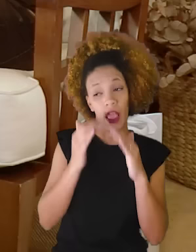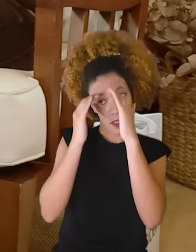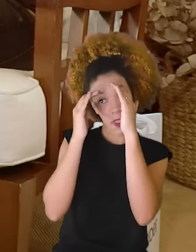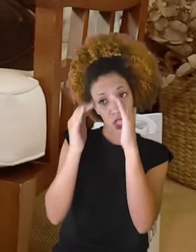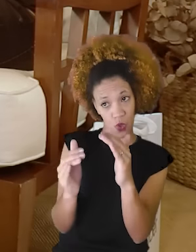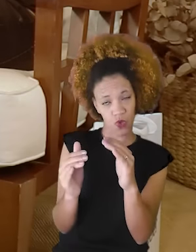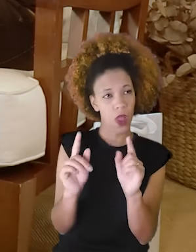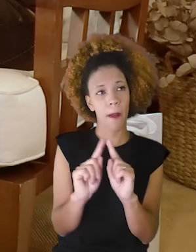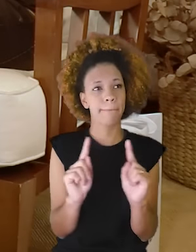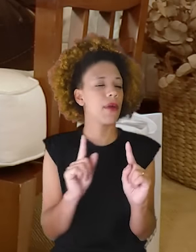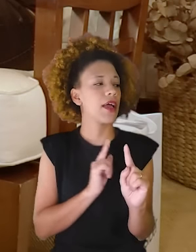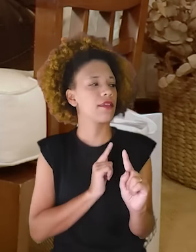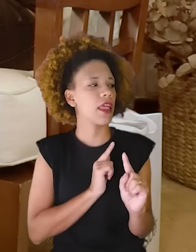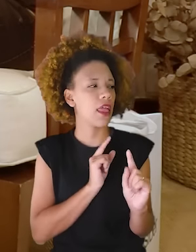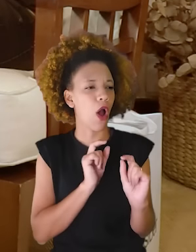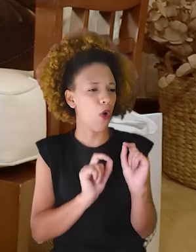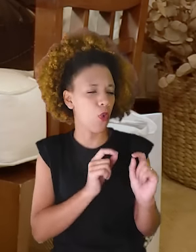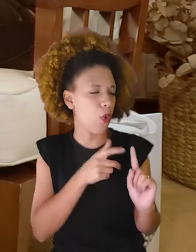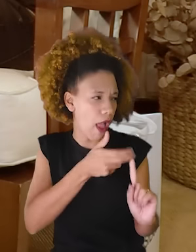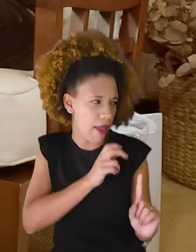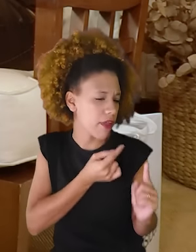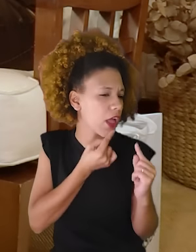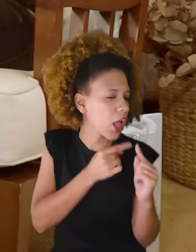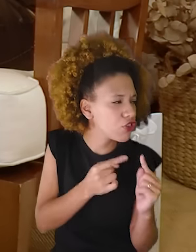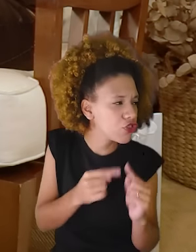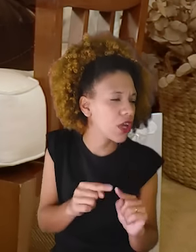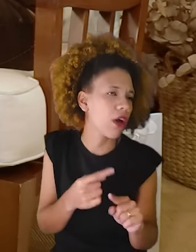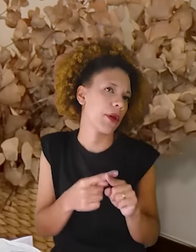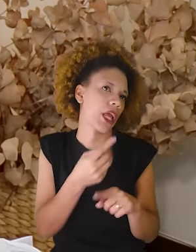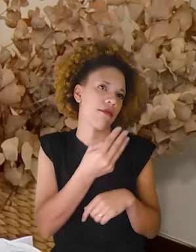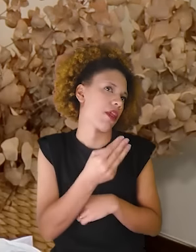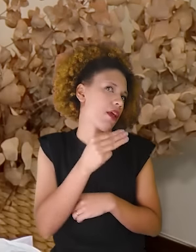respeitosa mas você tem quem cri critica isso porque provavelmente você com 3,5 milhões e meio